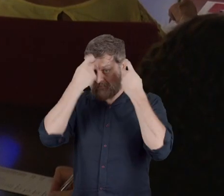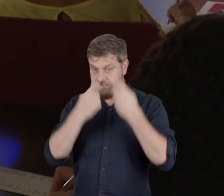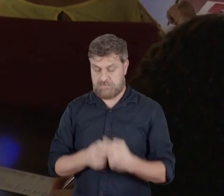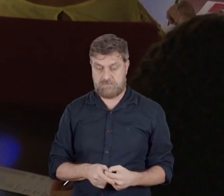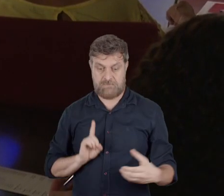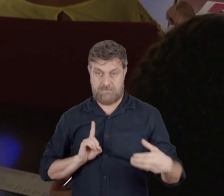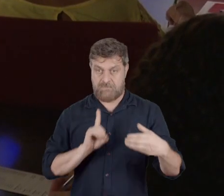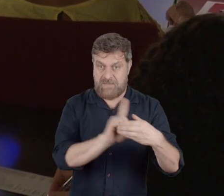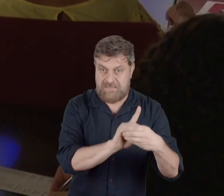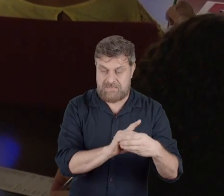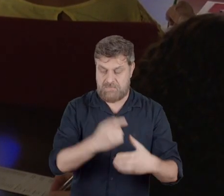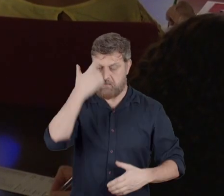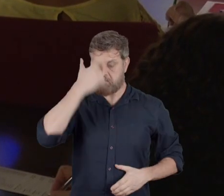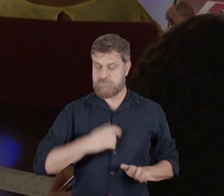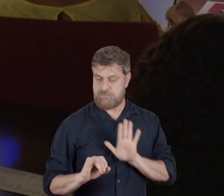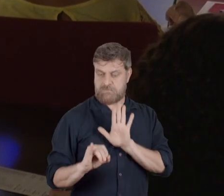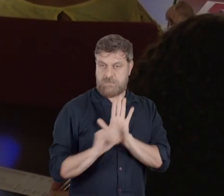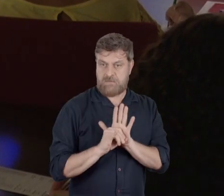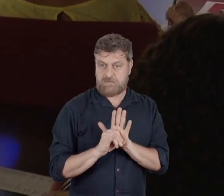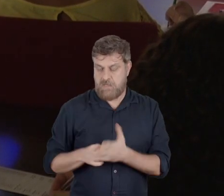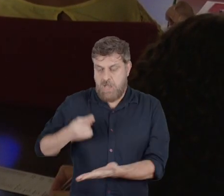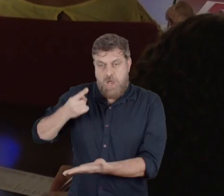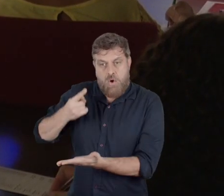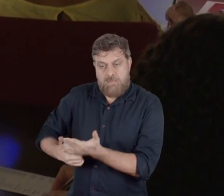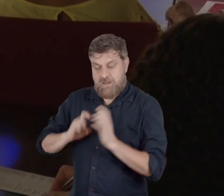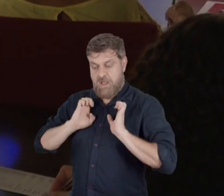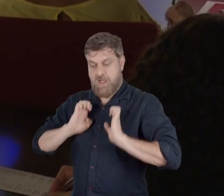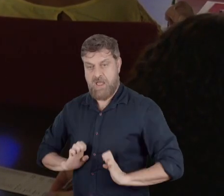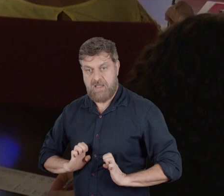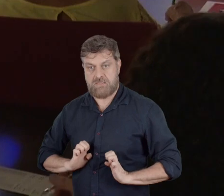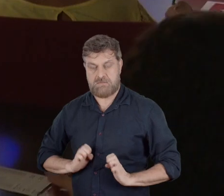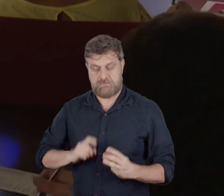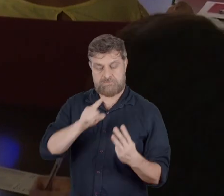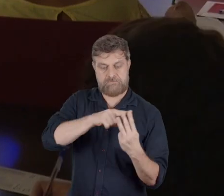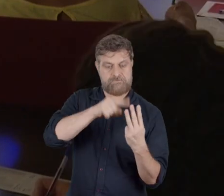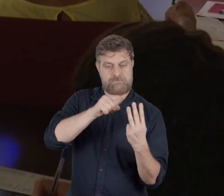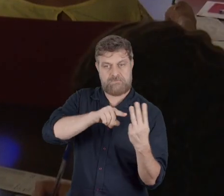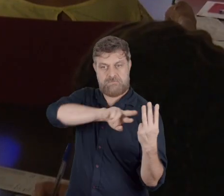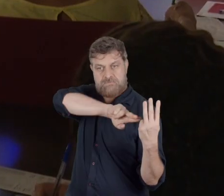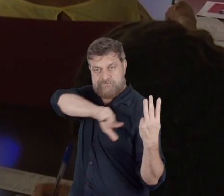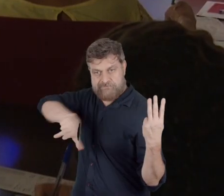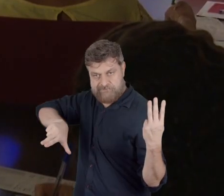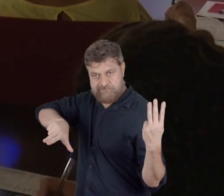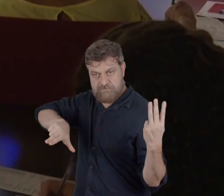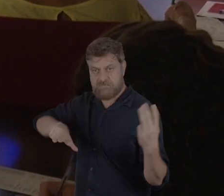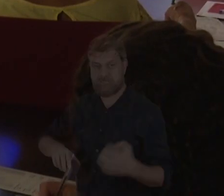pertencimento, singularidade e compromisso ético, eles não necessariamente vêm juntos.